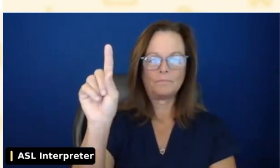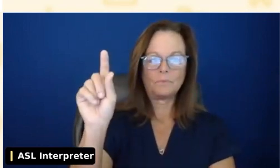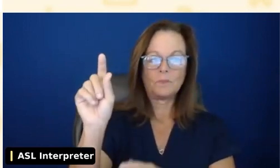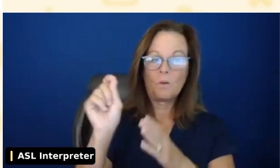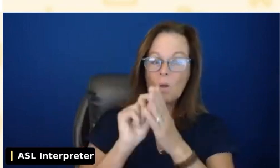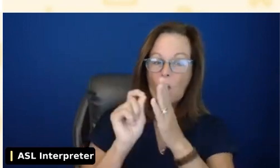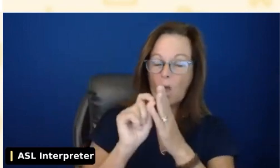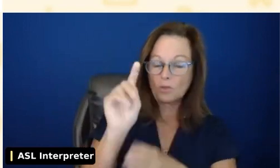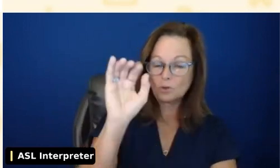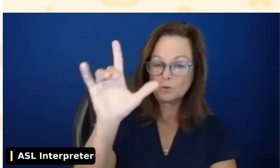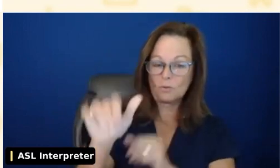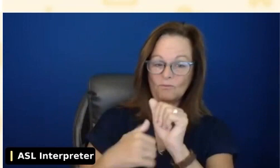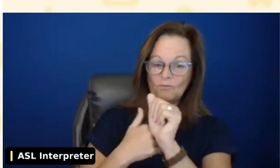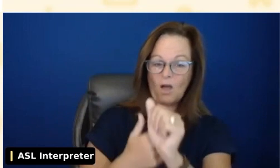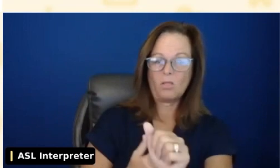sigue las guías de accesibilidad aplicables.